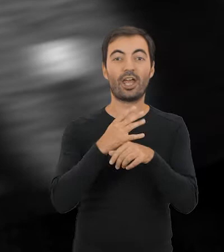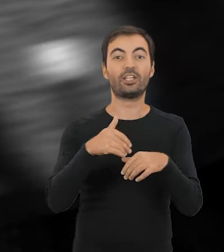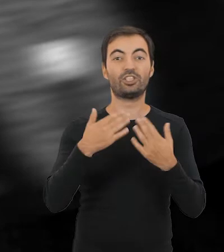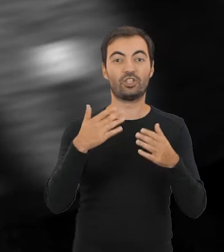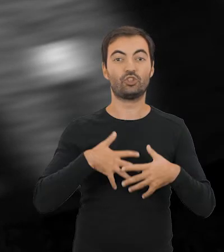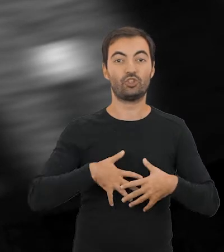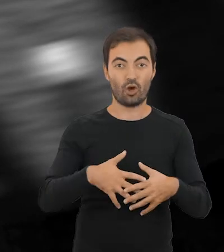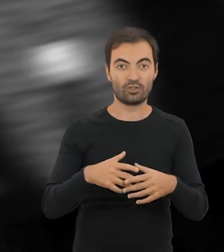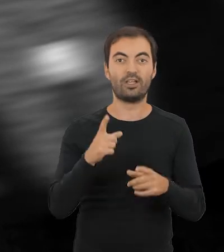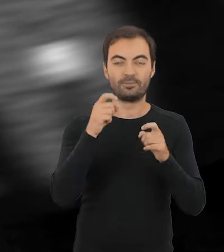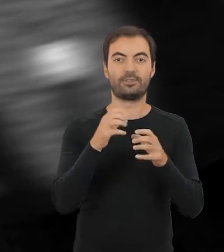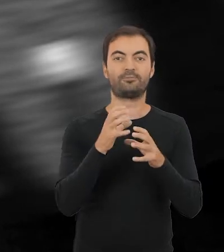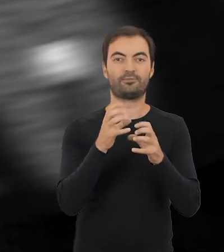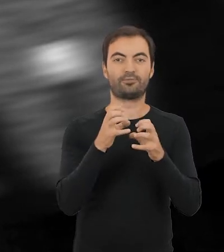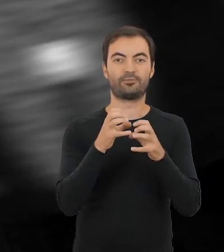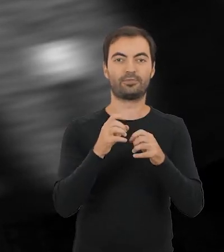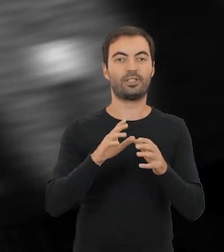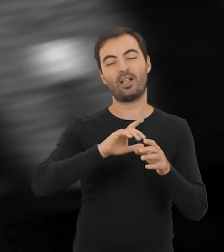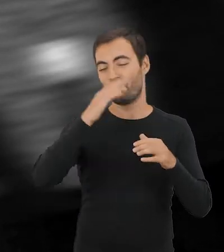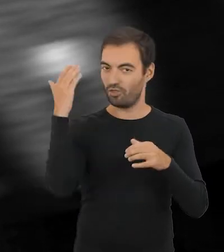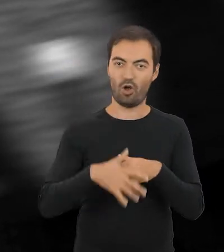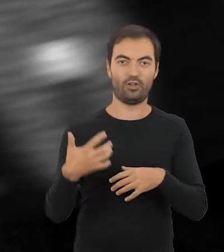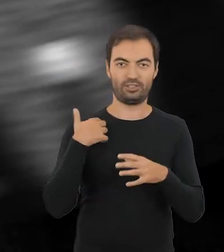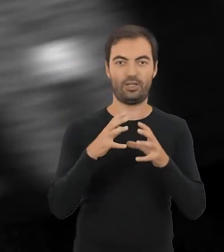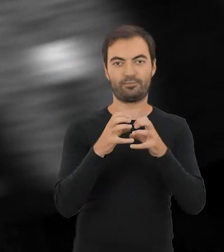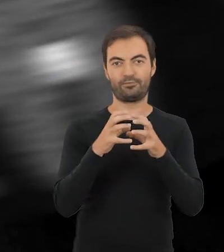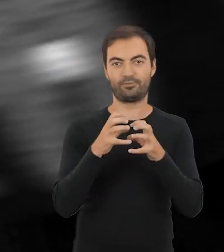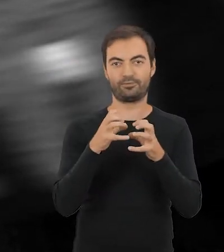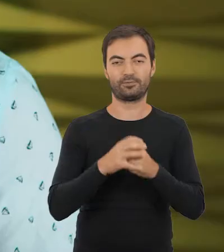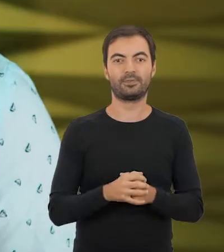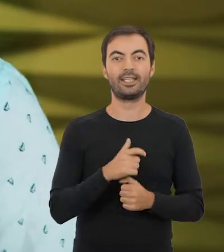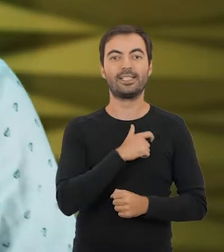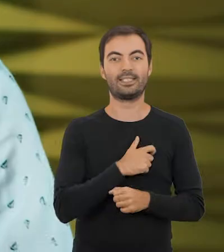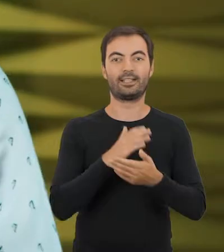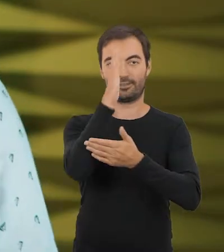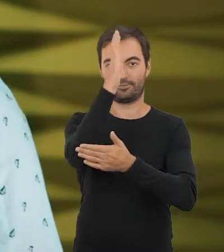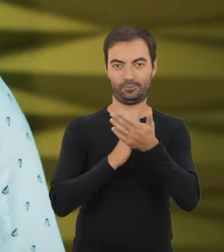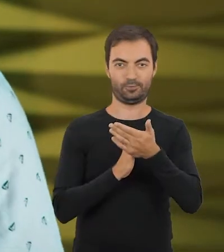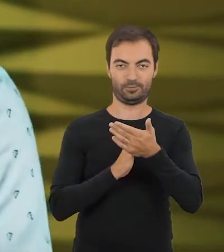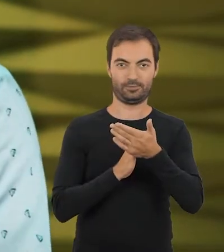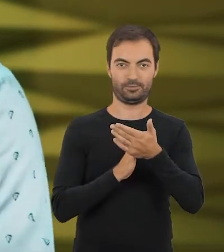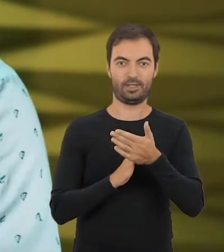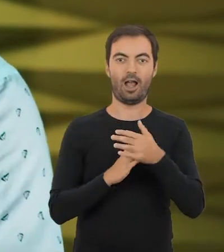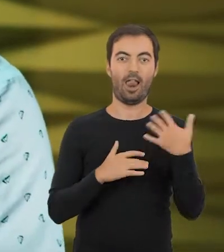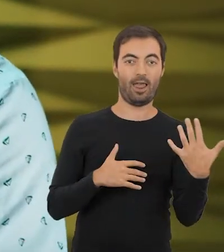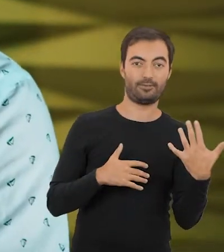i nie przestaje przez całą resztę naszego życia. Serce dzielimy na dwie połowy, lewą i prawą.